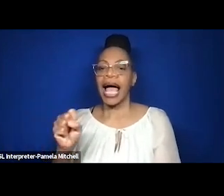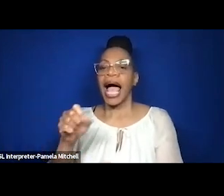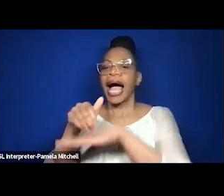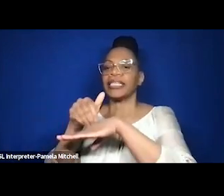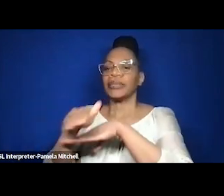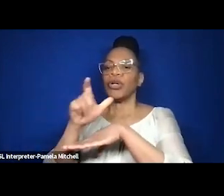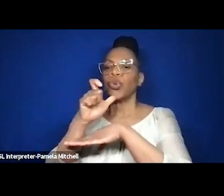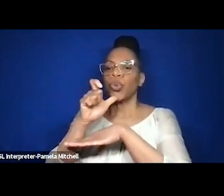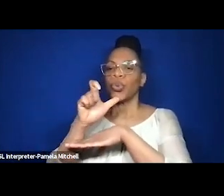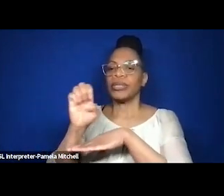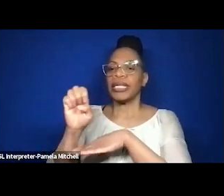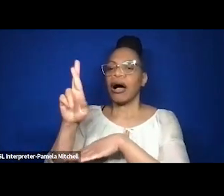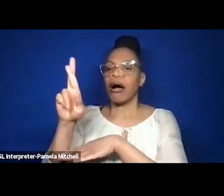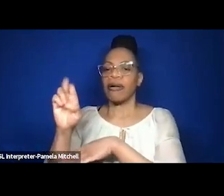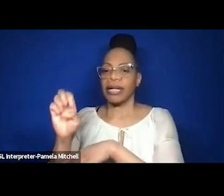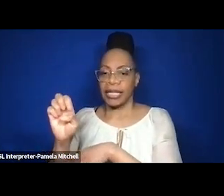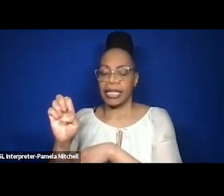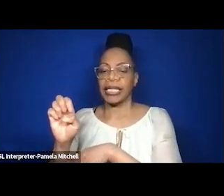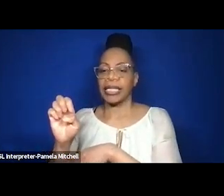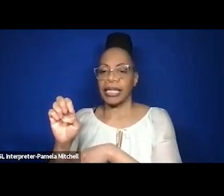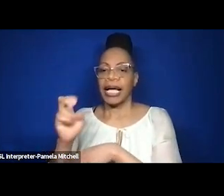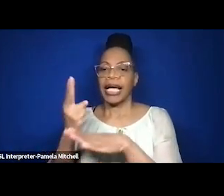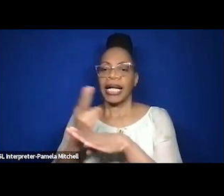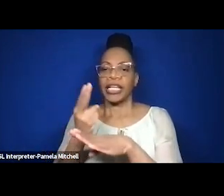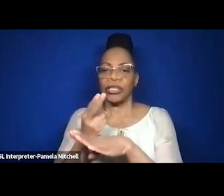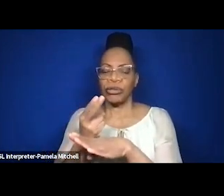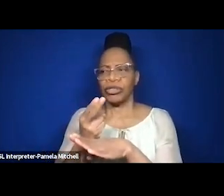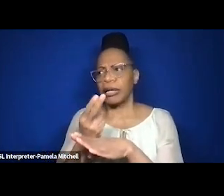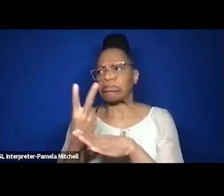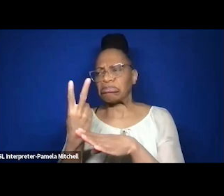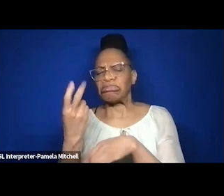Me encanta ERE. Lo he usado durante aproximadamente dos años ahora.